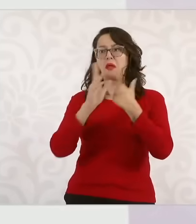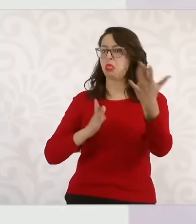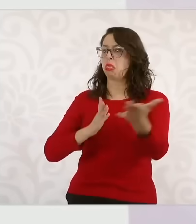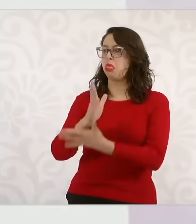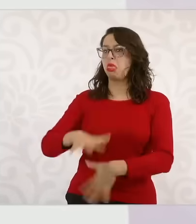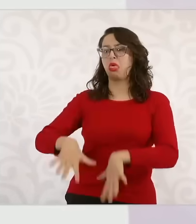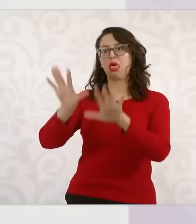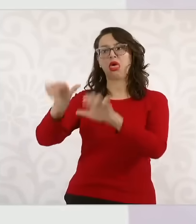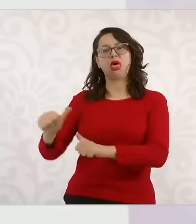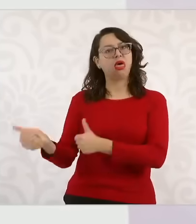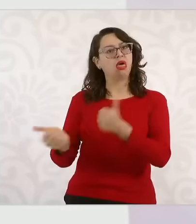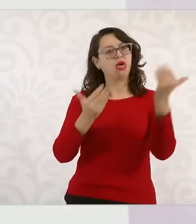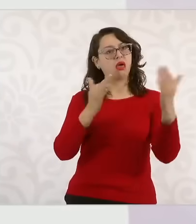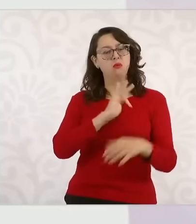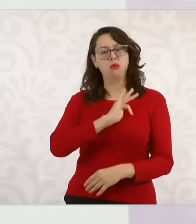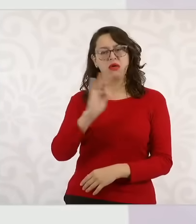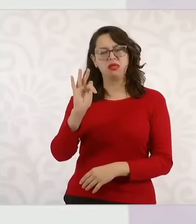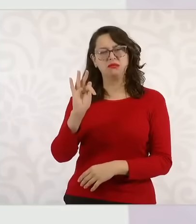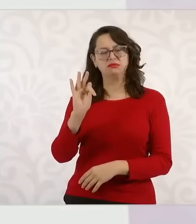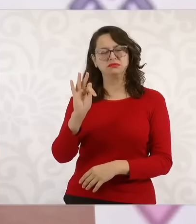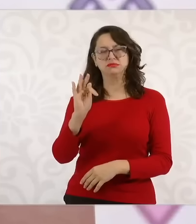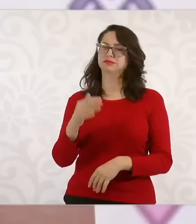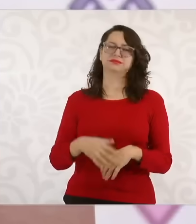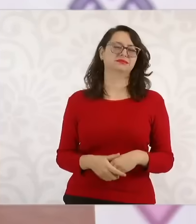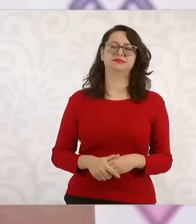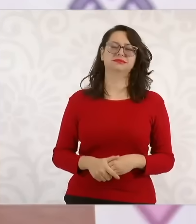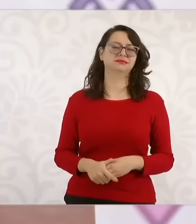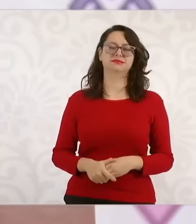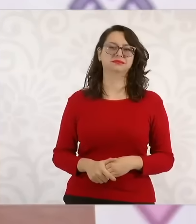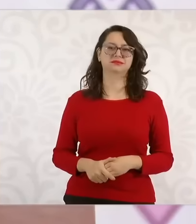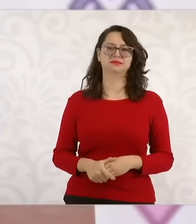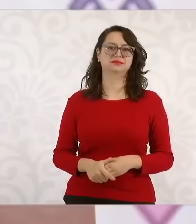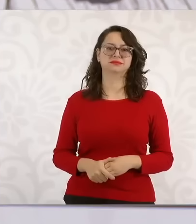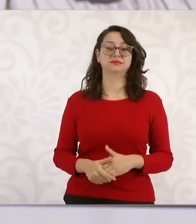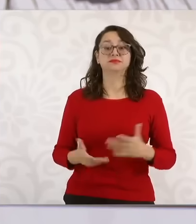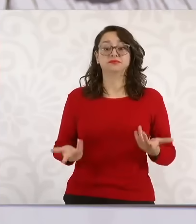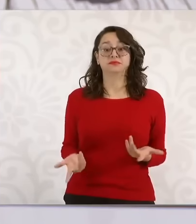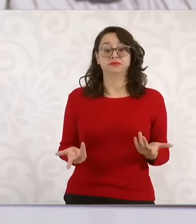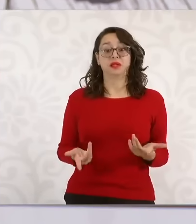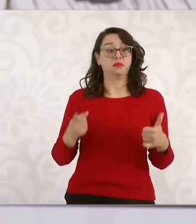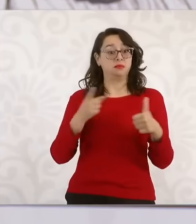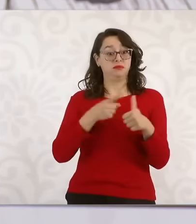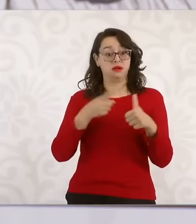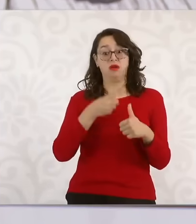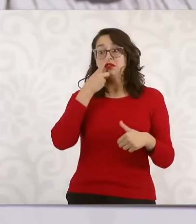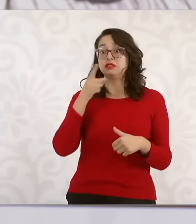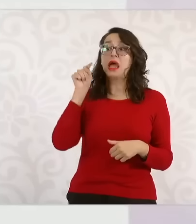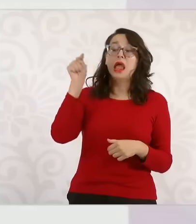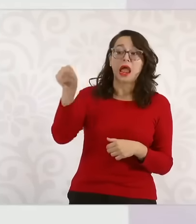que además primero dijeron que era por este grupo delincuencial, ¿no?, ¿cómo se llama?